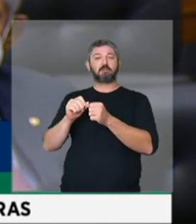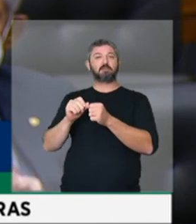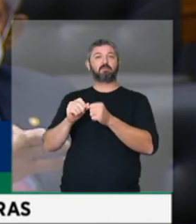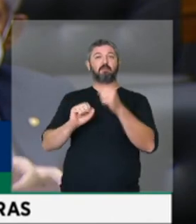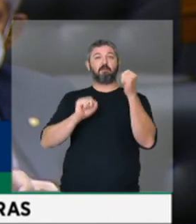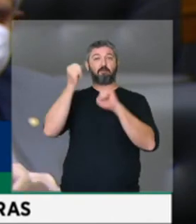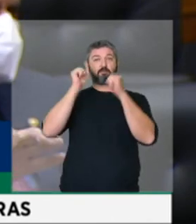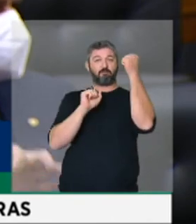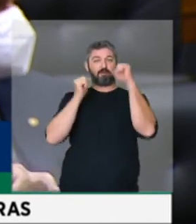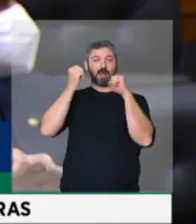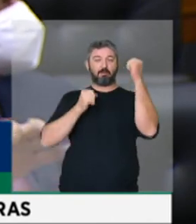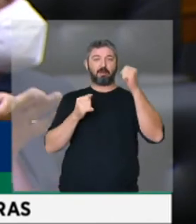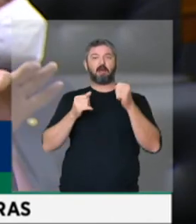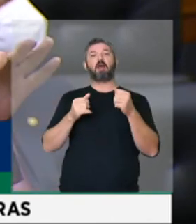DE COLOCAÇÃO DAS TERMOELÉTRICAS RELACIONADAS